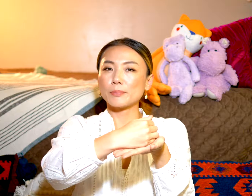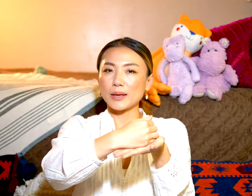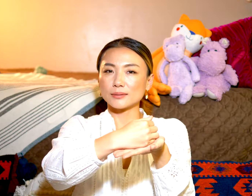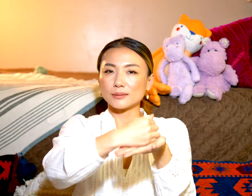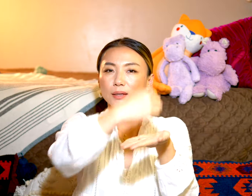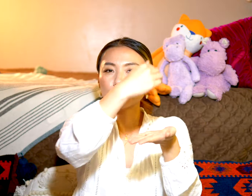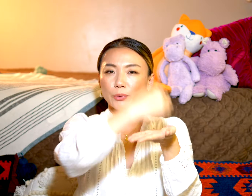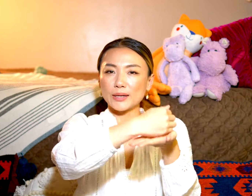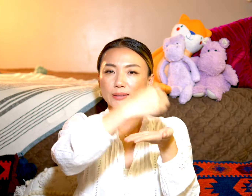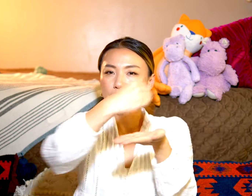パン Bread